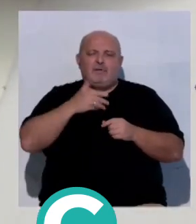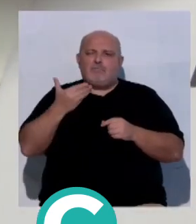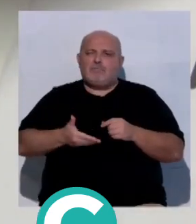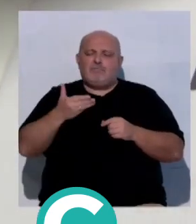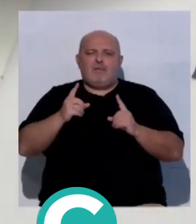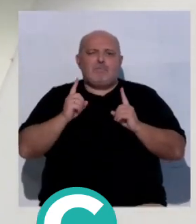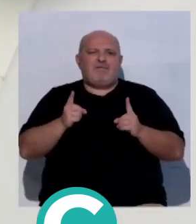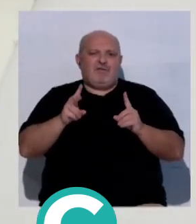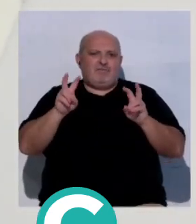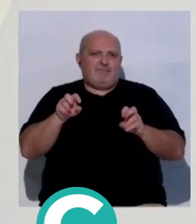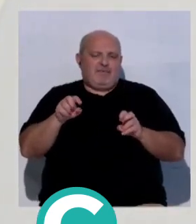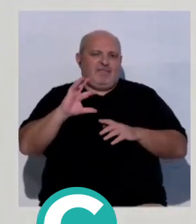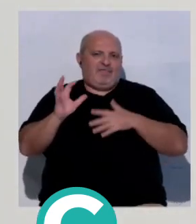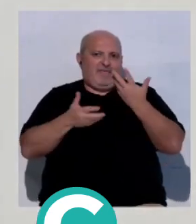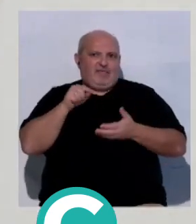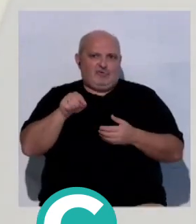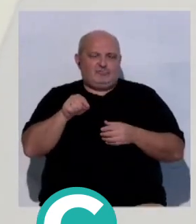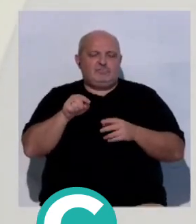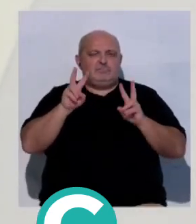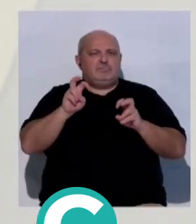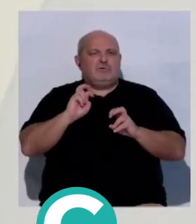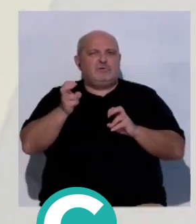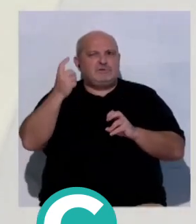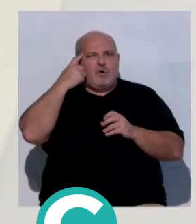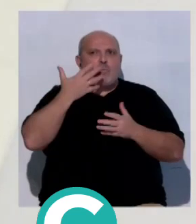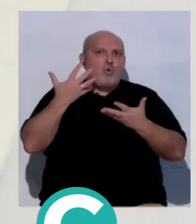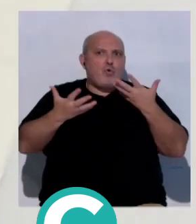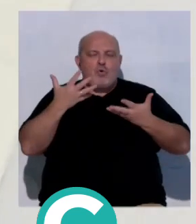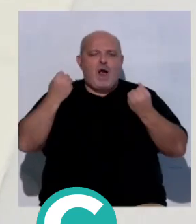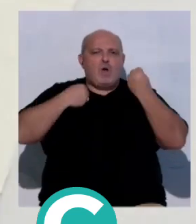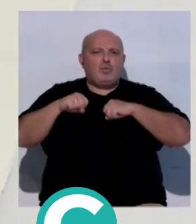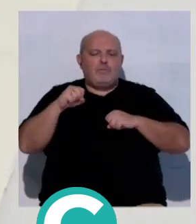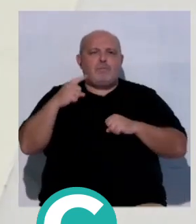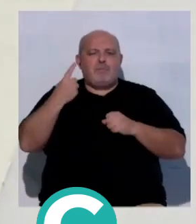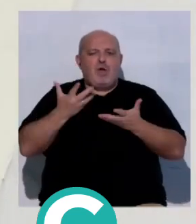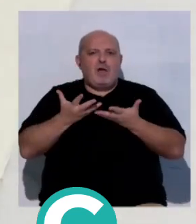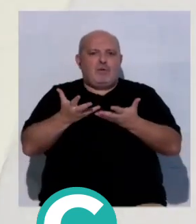la prevención no solo de incendios sino también saber actuar aprendiendo primeros auxilios con